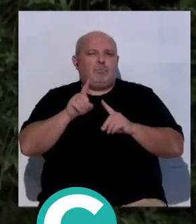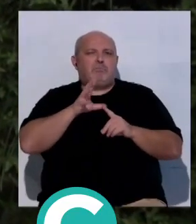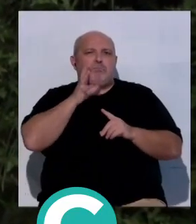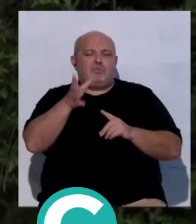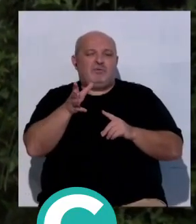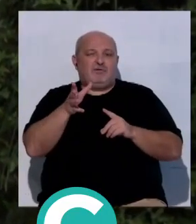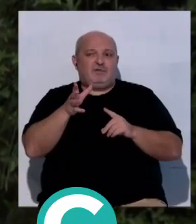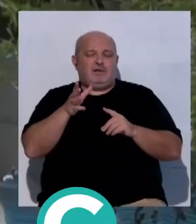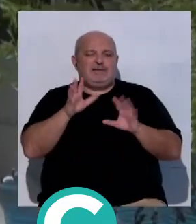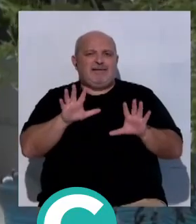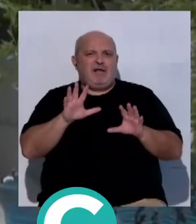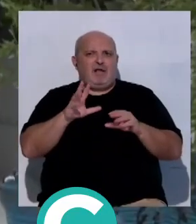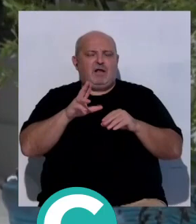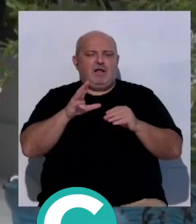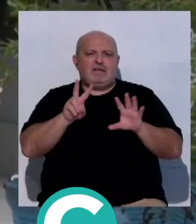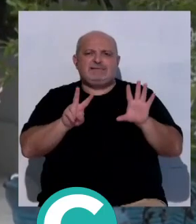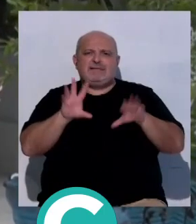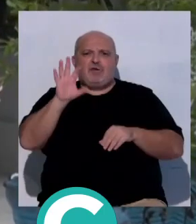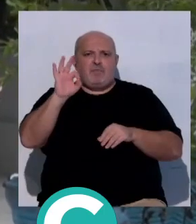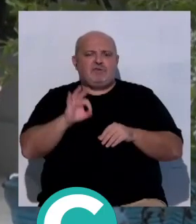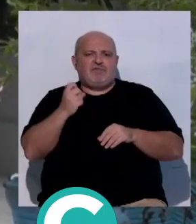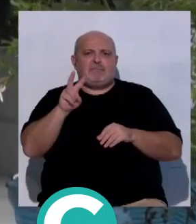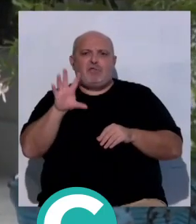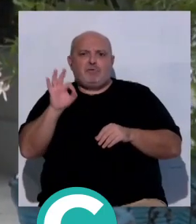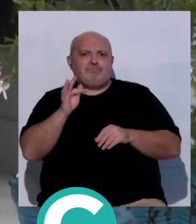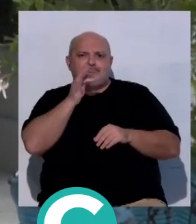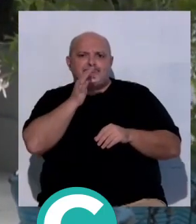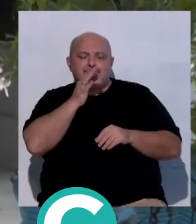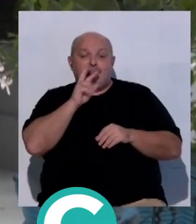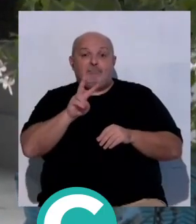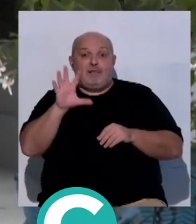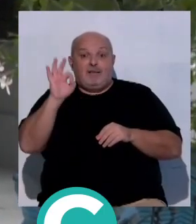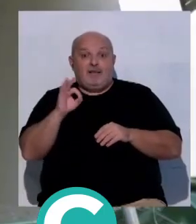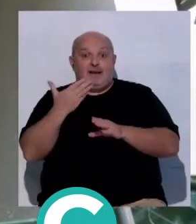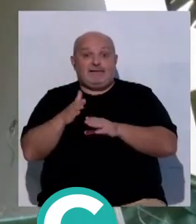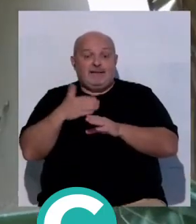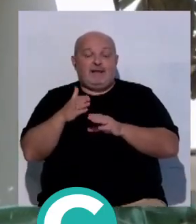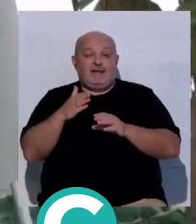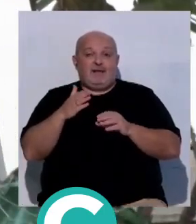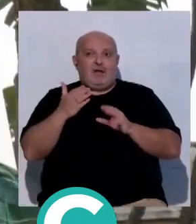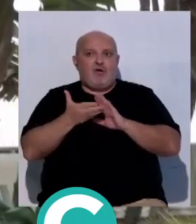ejecución se encontraba al 75 por. así el 25% restante de la actuación ya se encuentra en